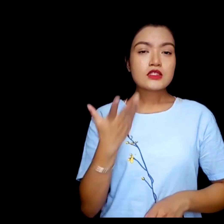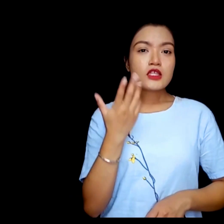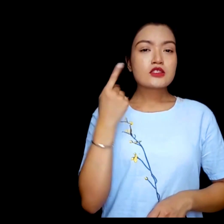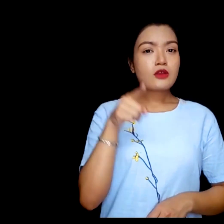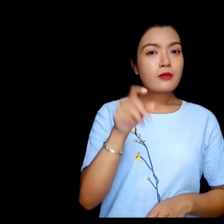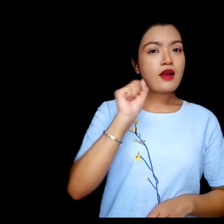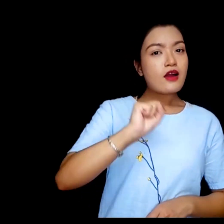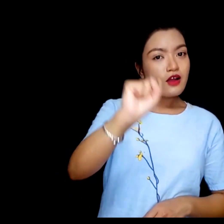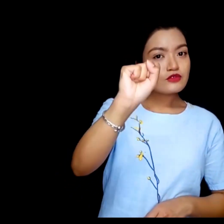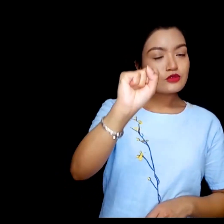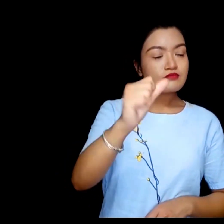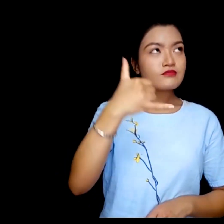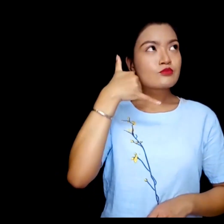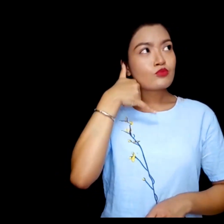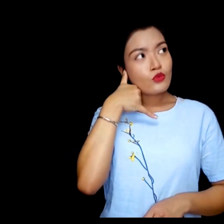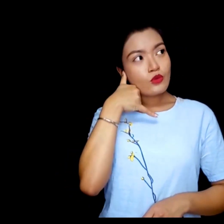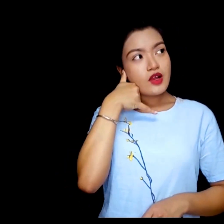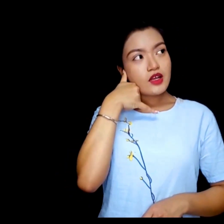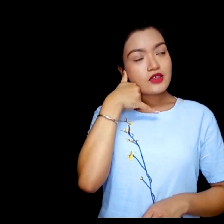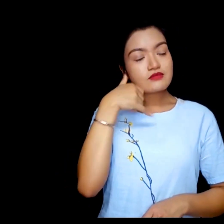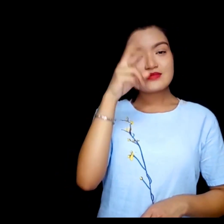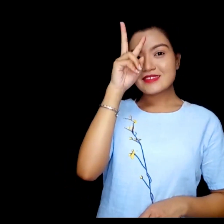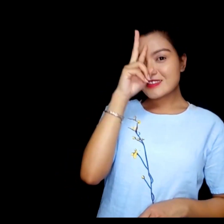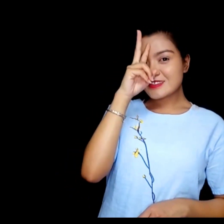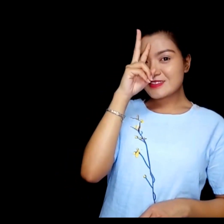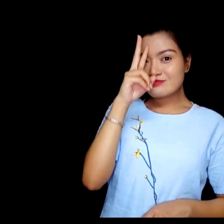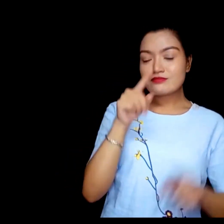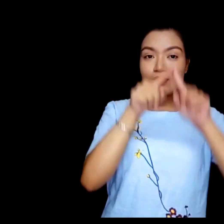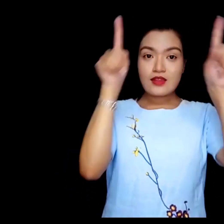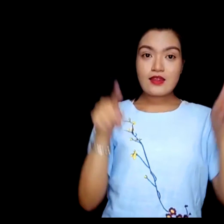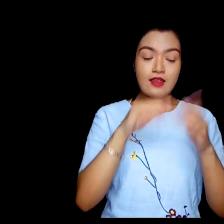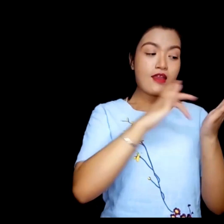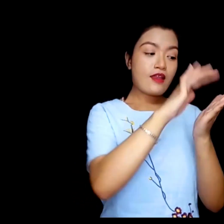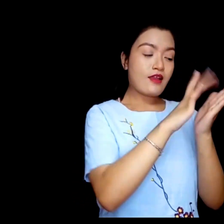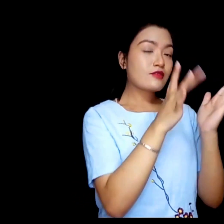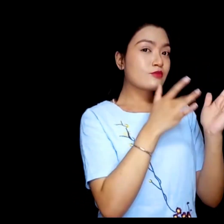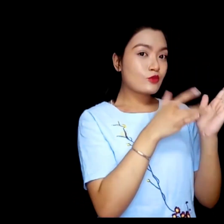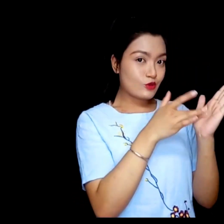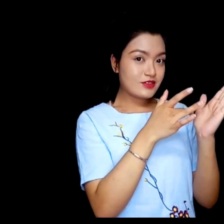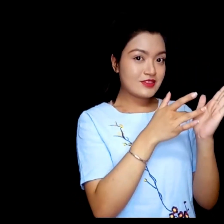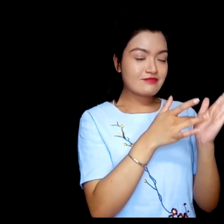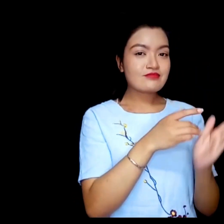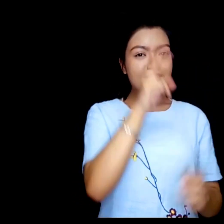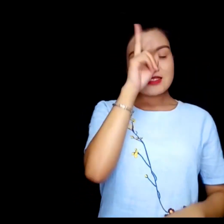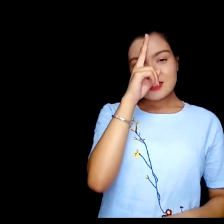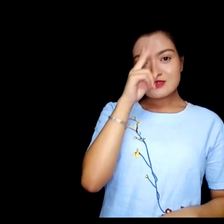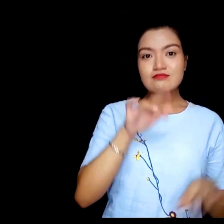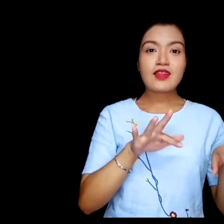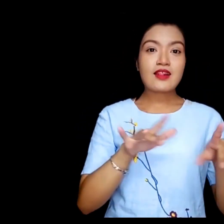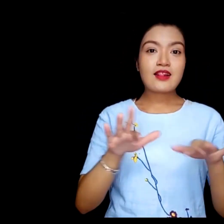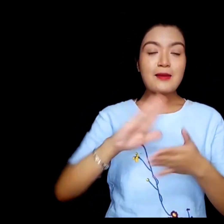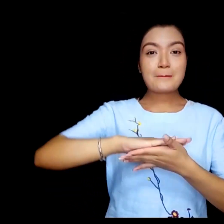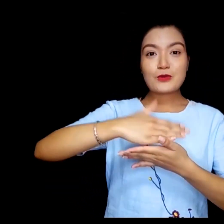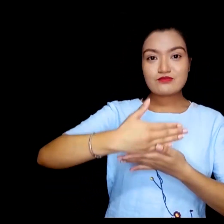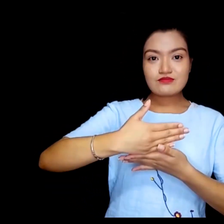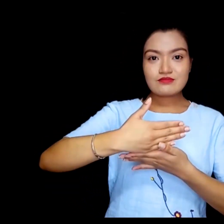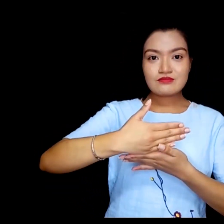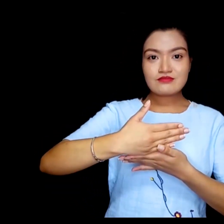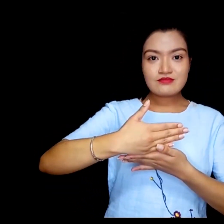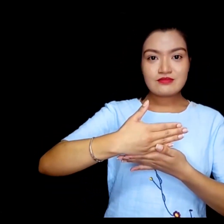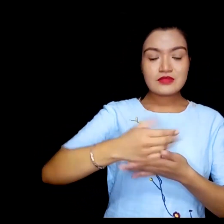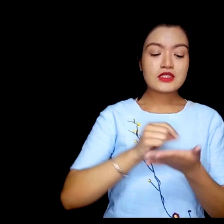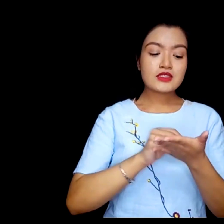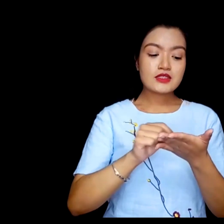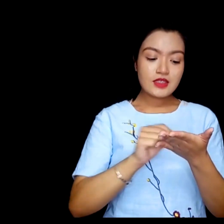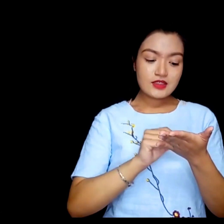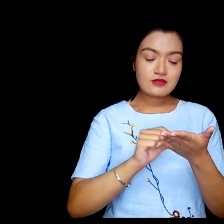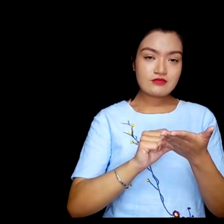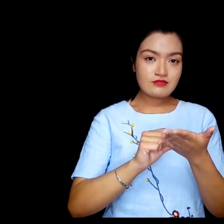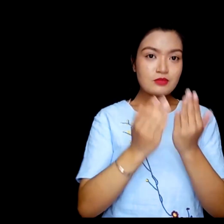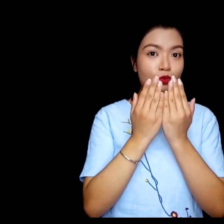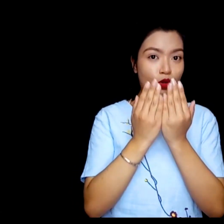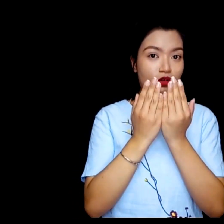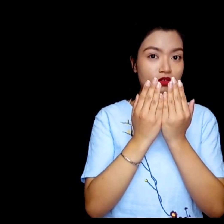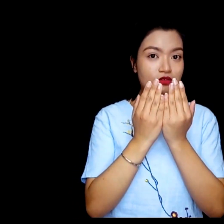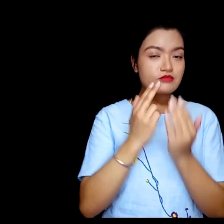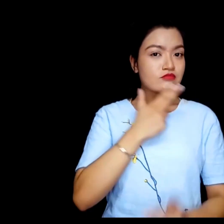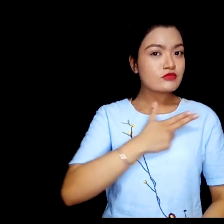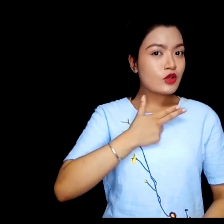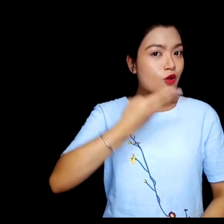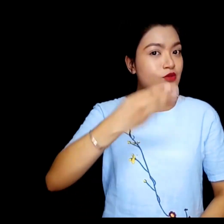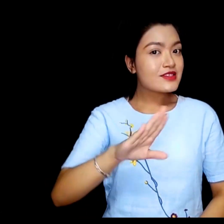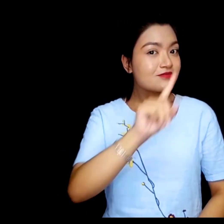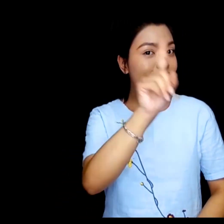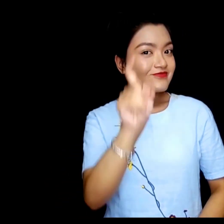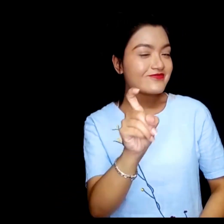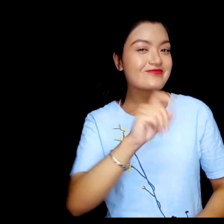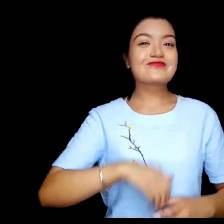के तपाई आफ्नो phone वा Tablet वा laptop मा लेखा पढ्न चहानुहुन्छ ?